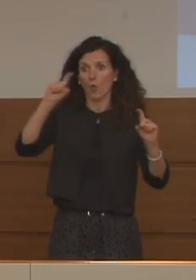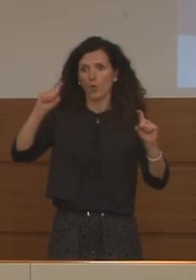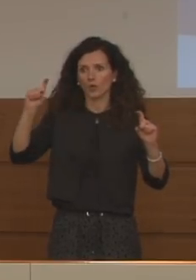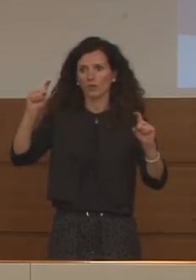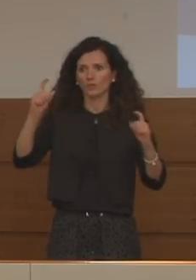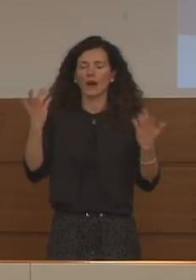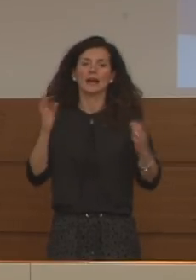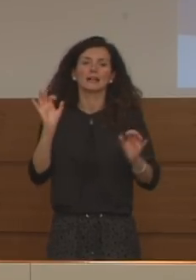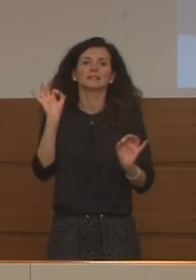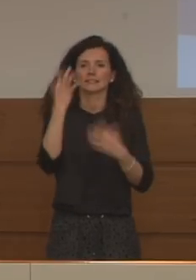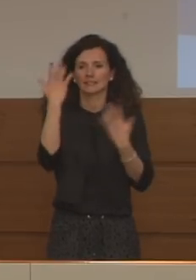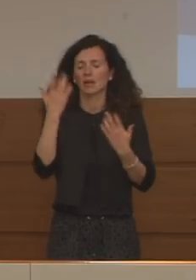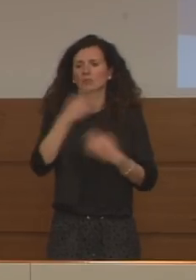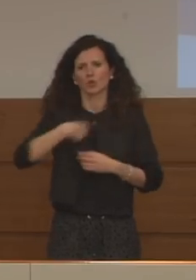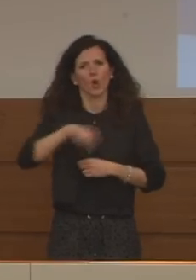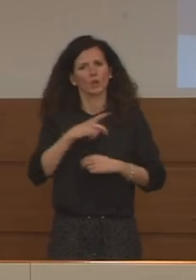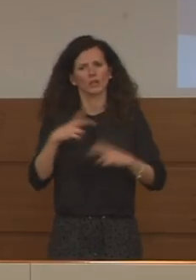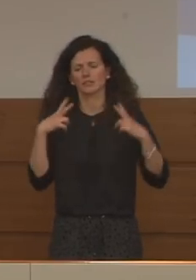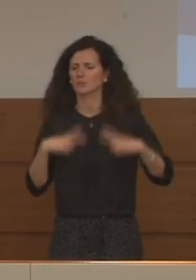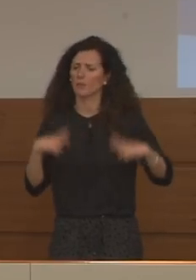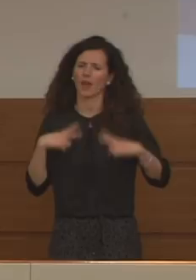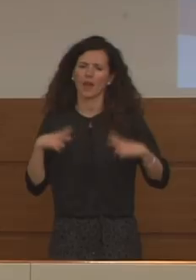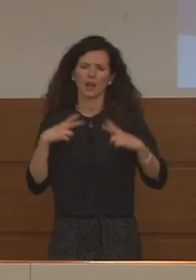bene quando, ma auspicabilmente il prima possibile,